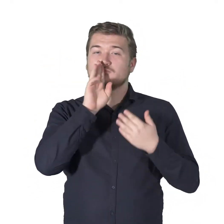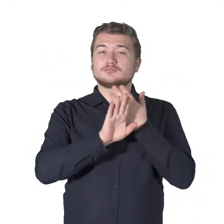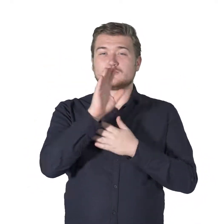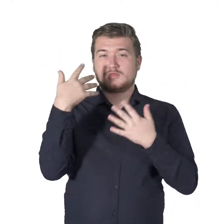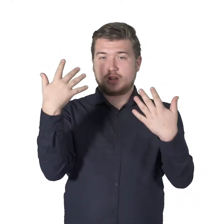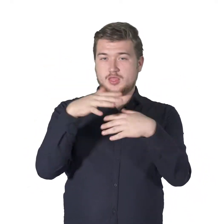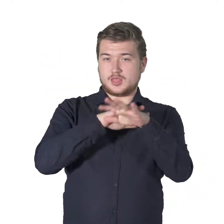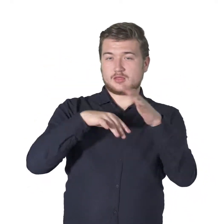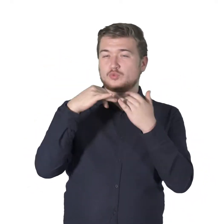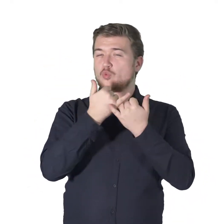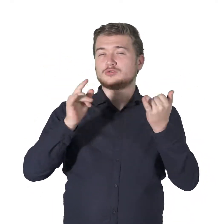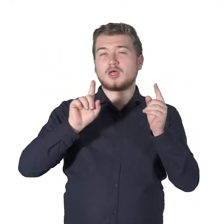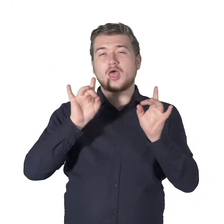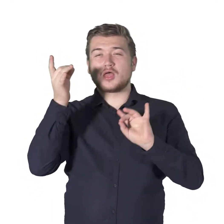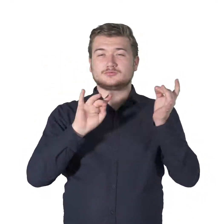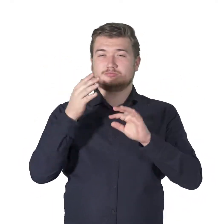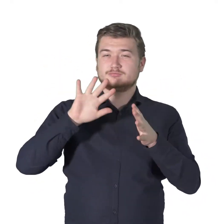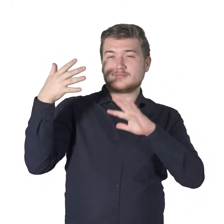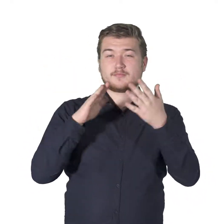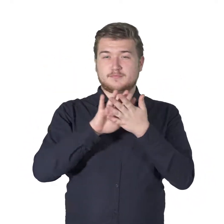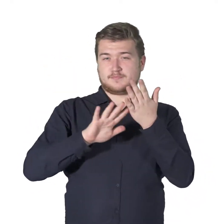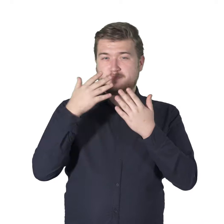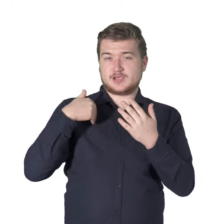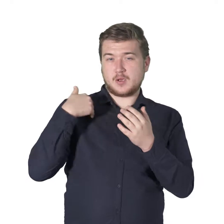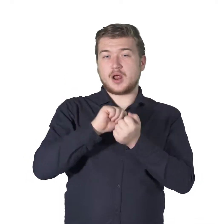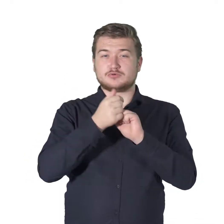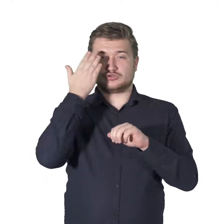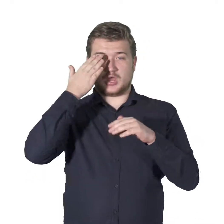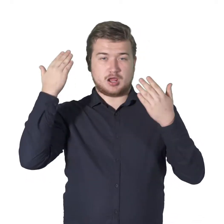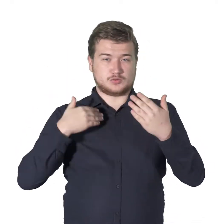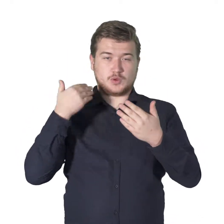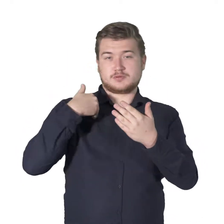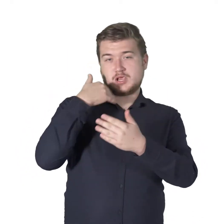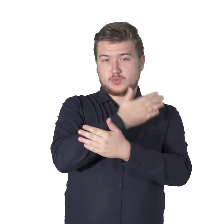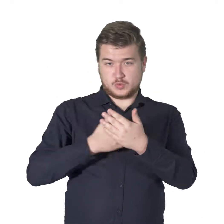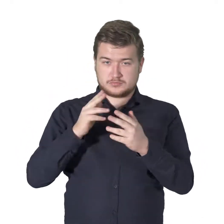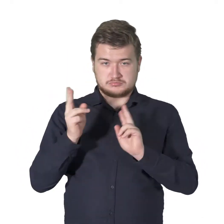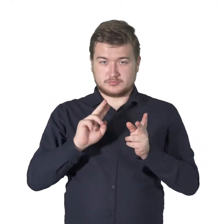prezentującego dłonie wykonujące różne gesty na białym lub czarnym tle.